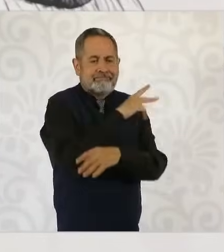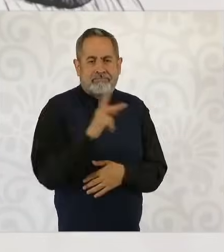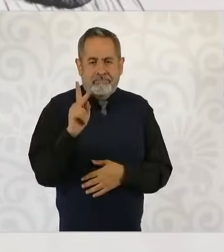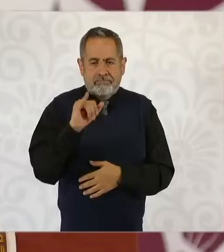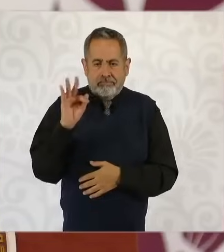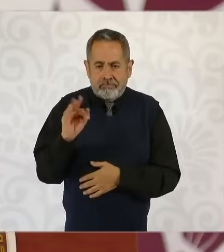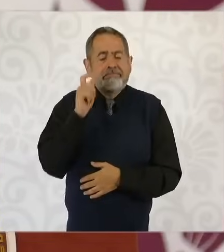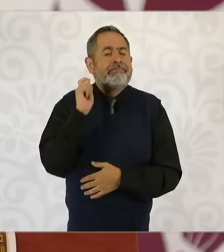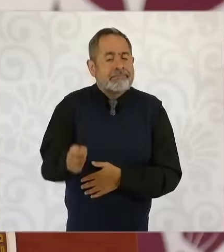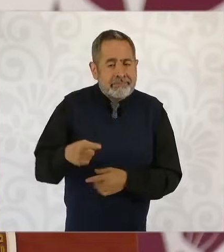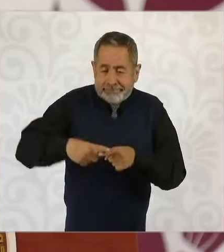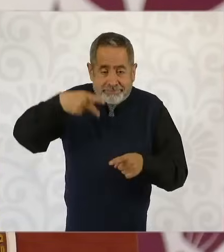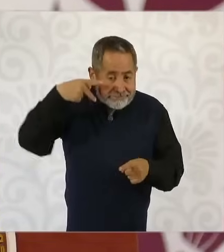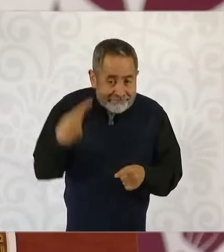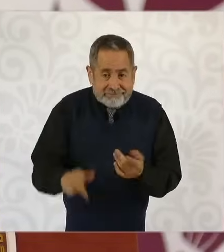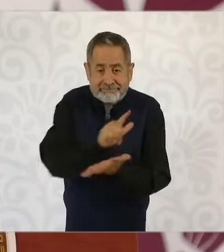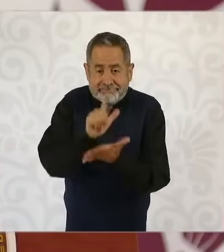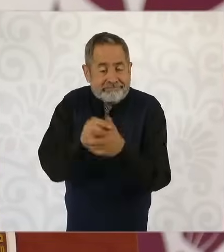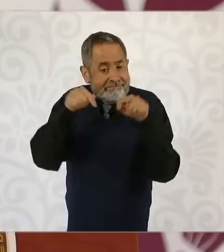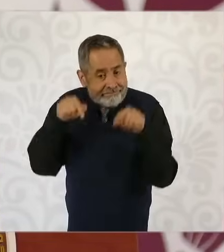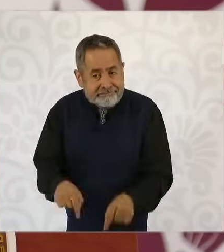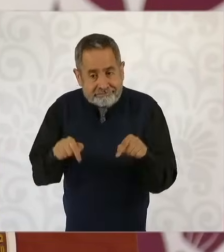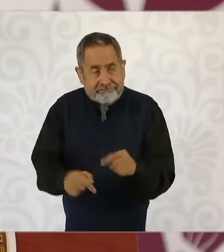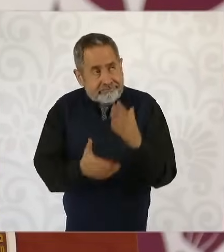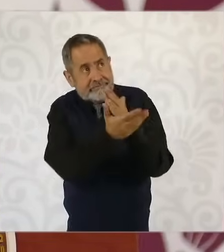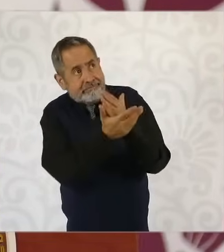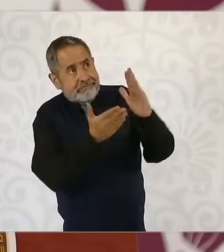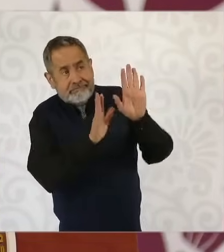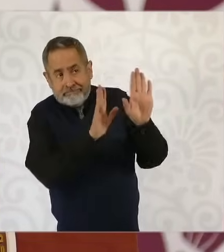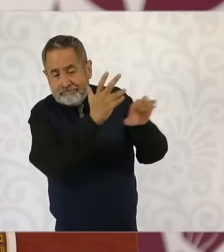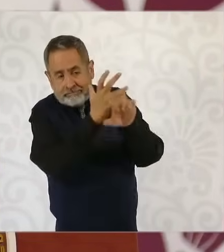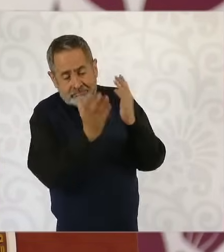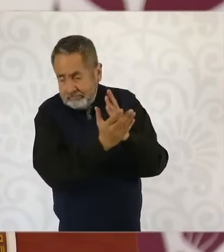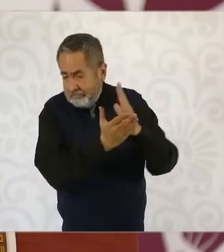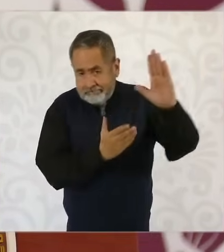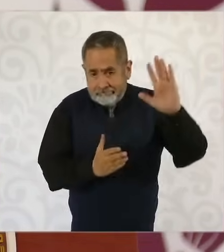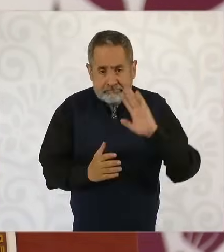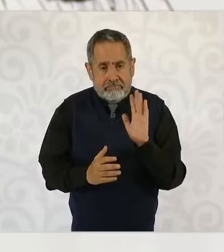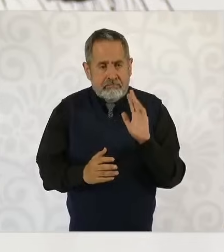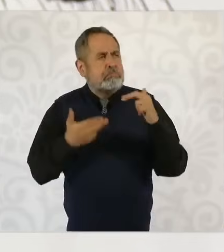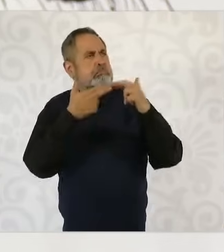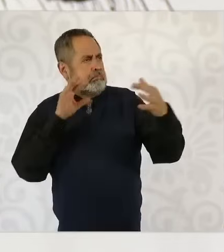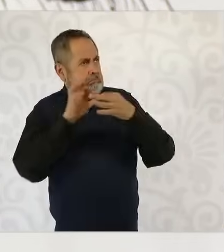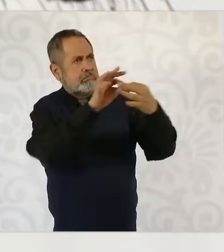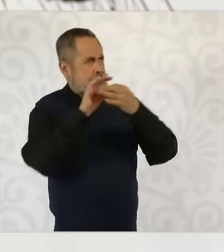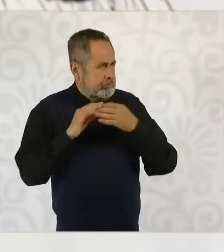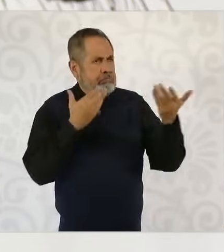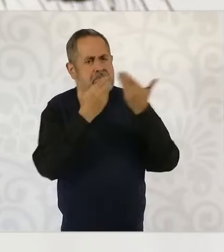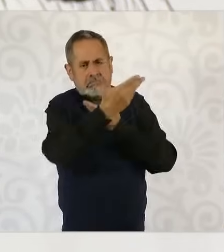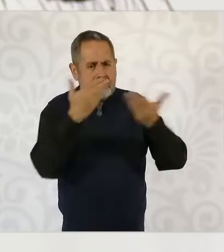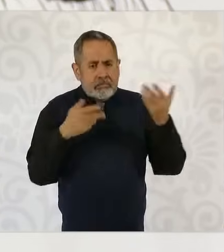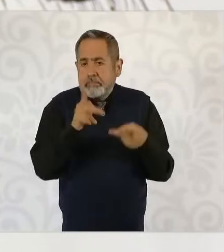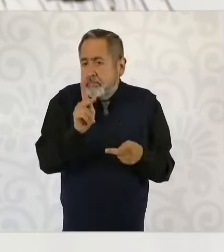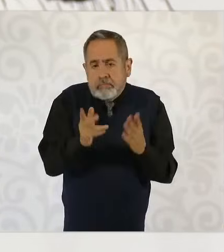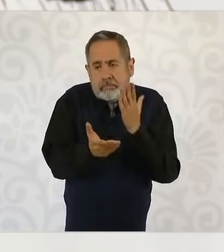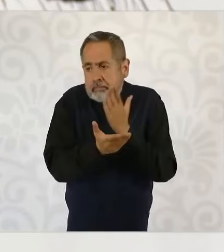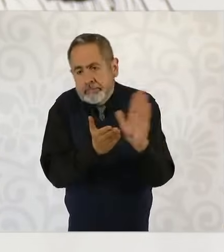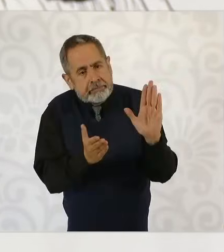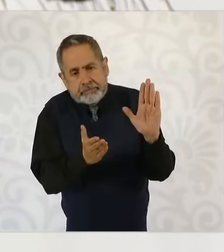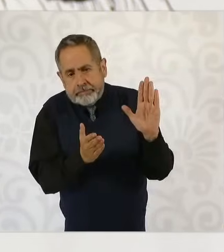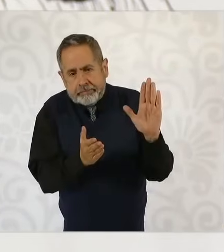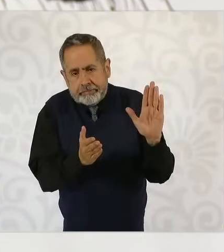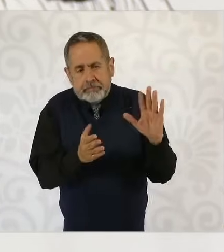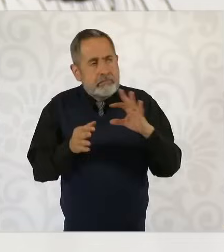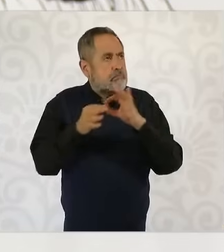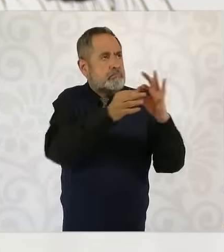nuestras leyes y en la relación pues hay relación de colaboración de coordinación